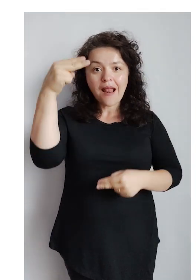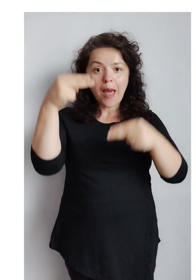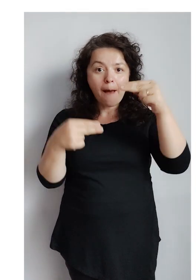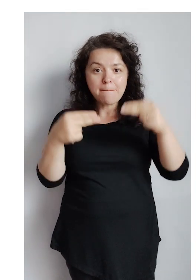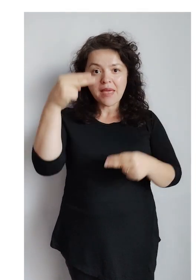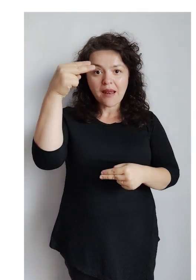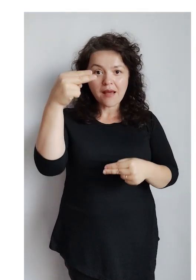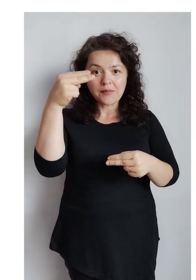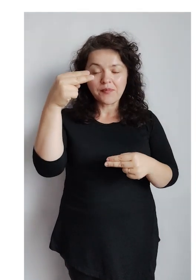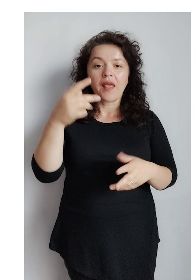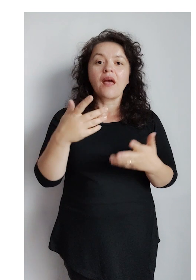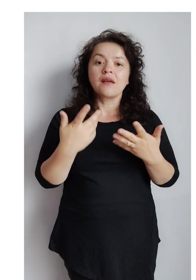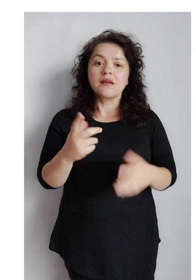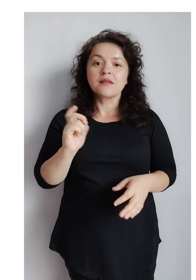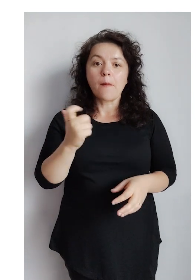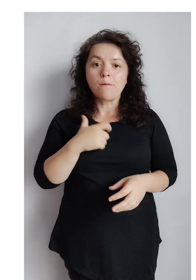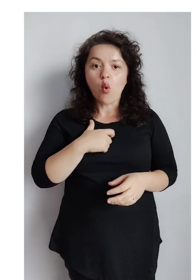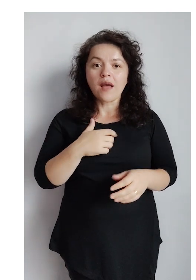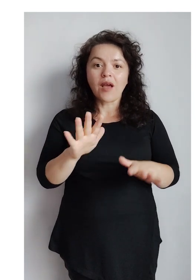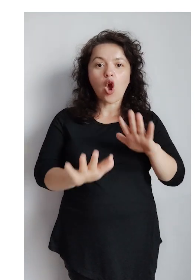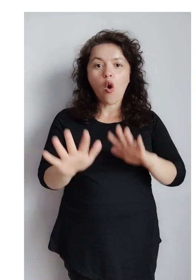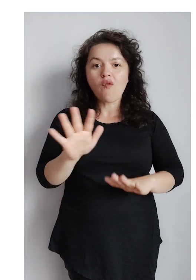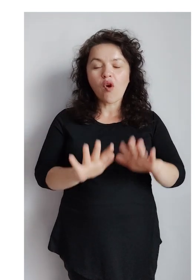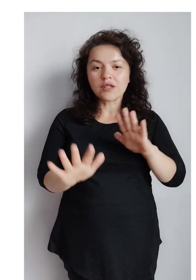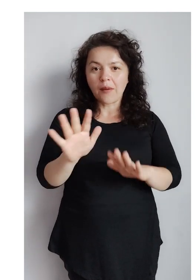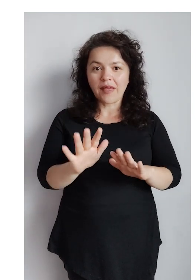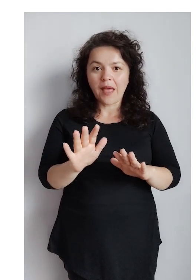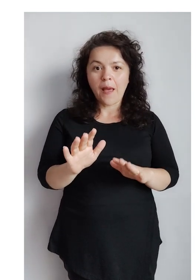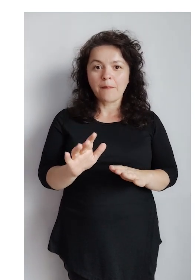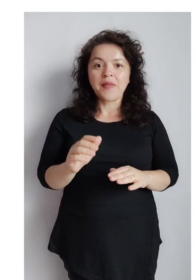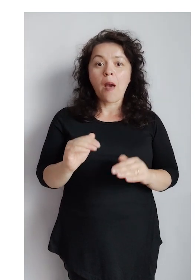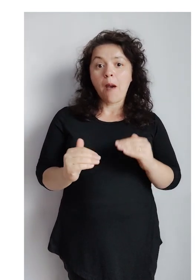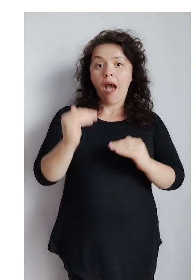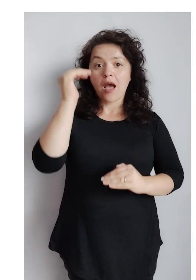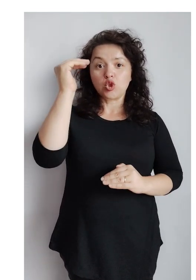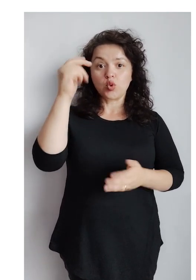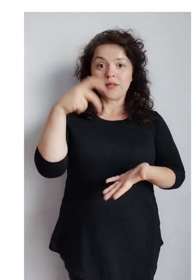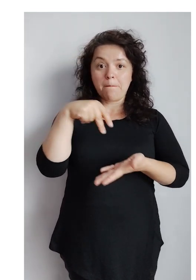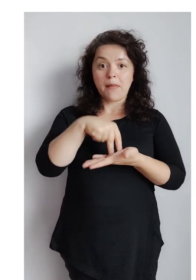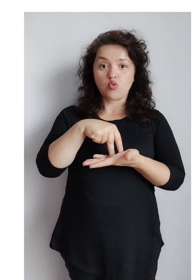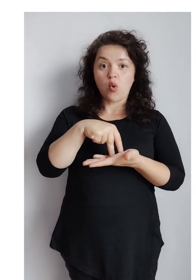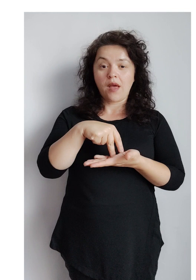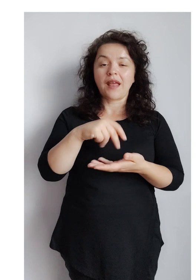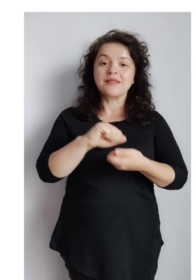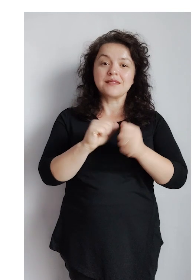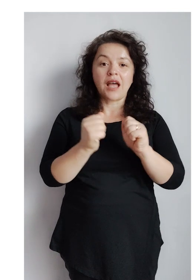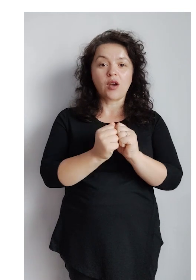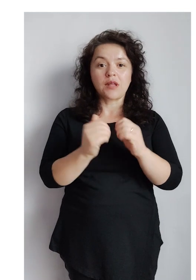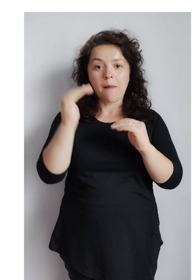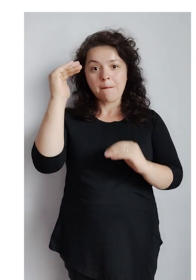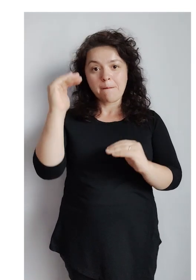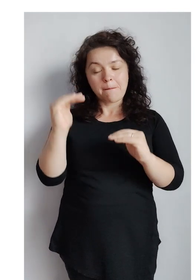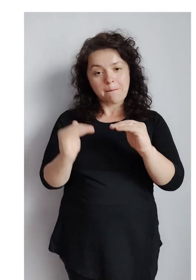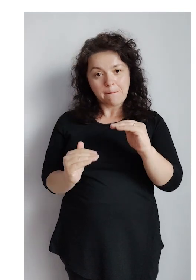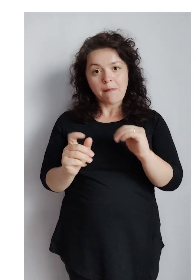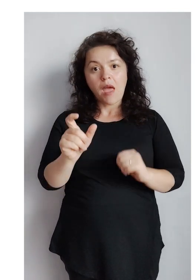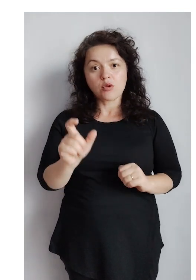Astfel încât să poată fi utilizat confortabil atât de către adulți în picioare cât și de persoanele așezate sau scunde